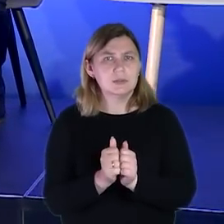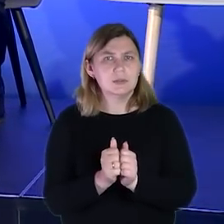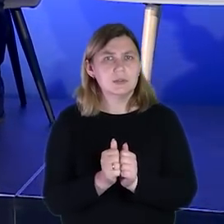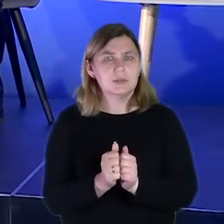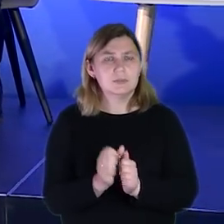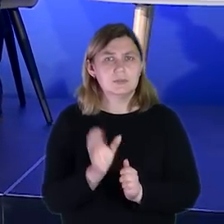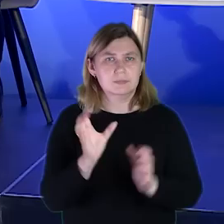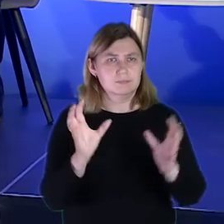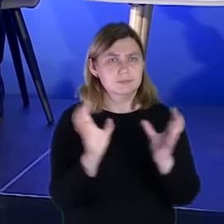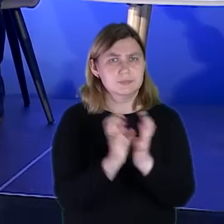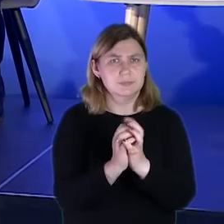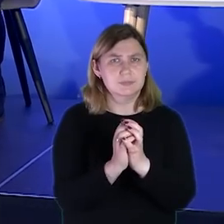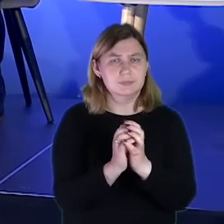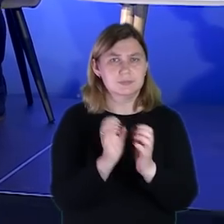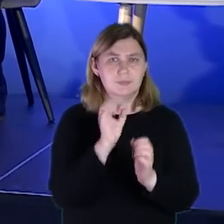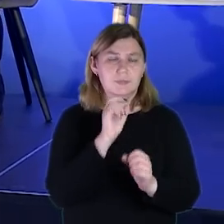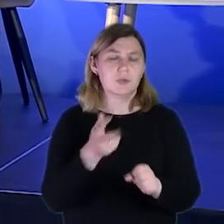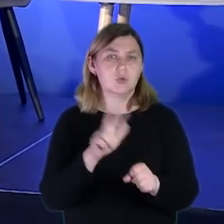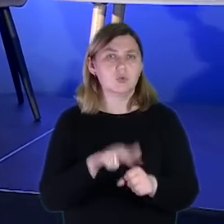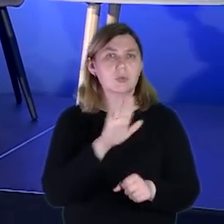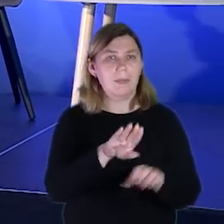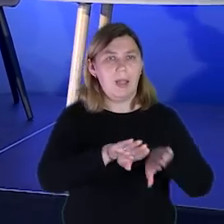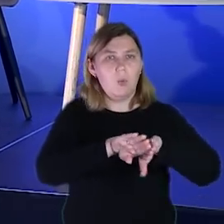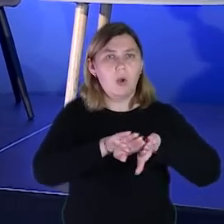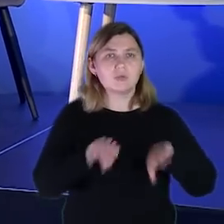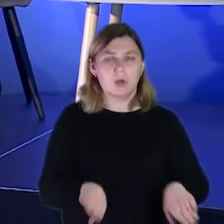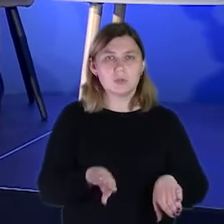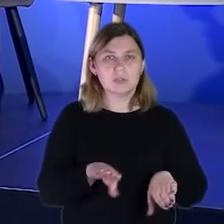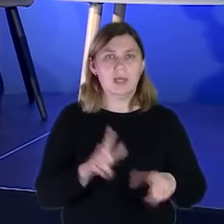klina, który miał rozdzielić ewentualny atak